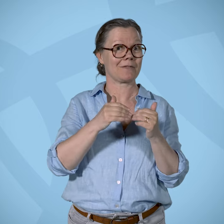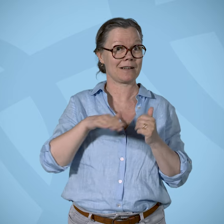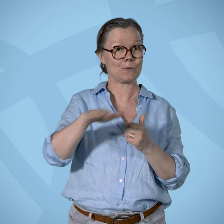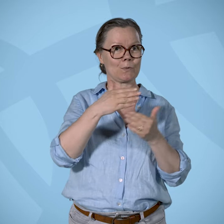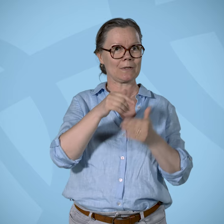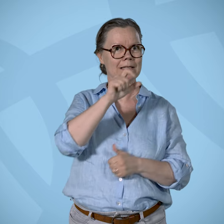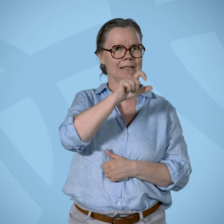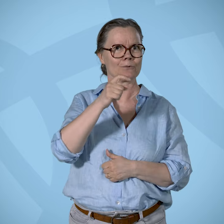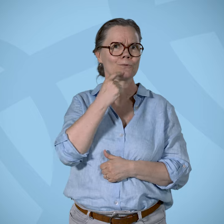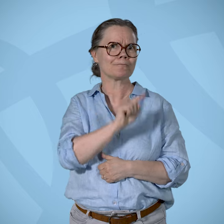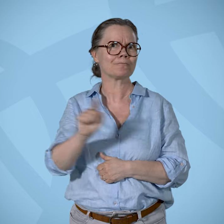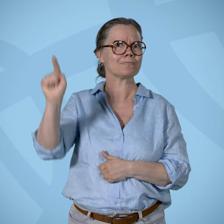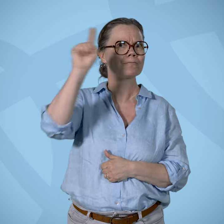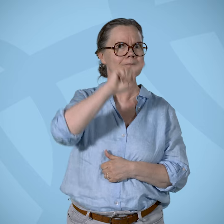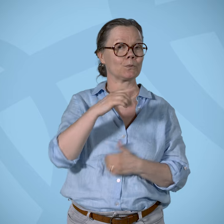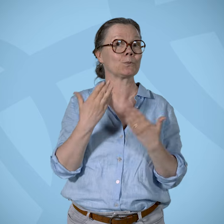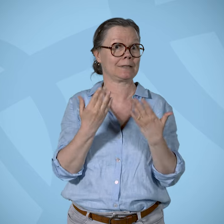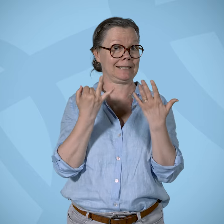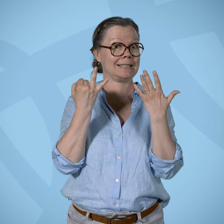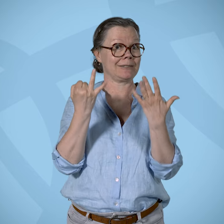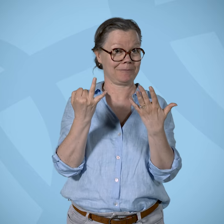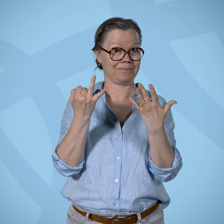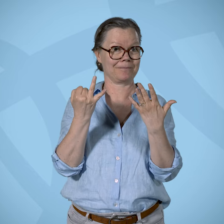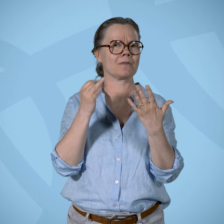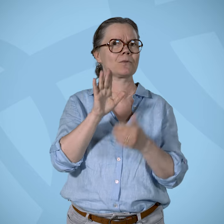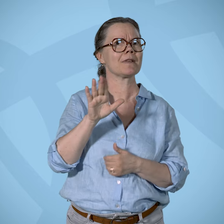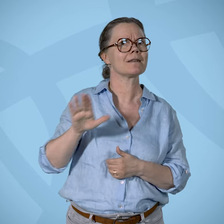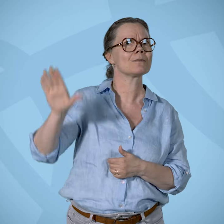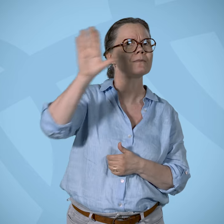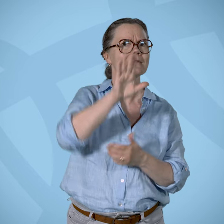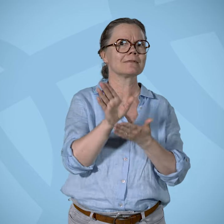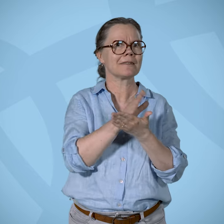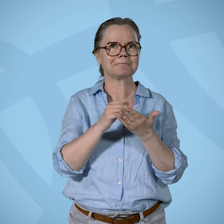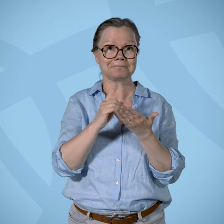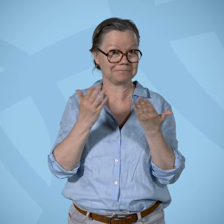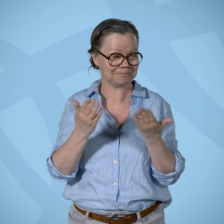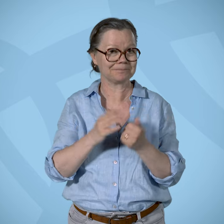Aluetyöntekijät ympäri Suomea tekevät viittomakielistä palveluohjausta asiakkaille. Heitä on nyt 7 ja aluejako on näin: -